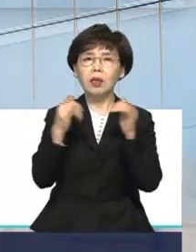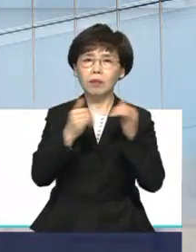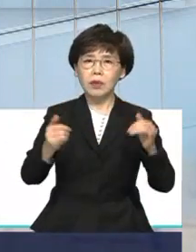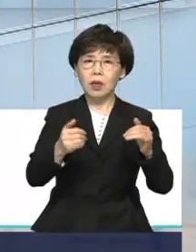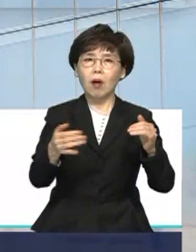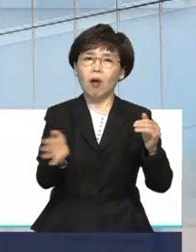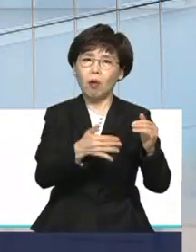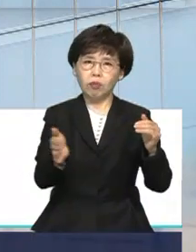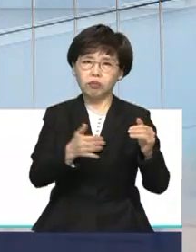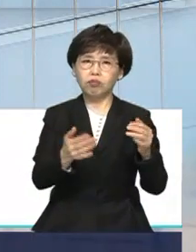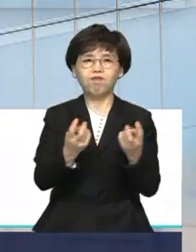최호원 기자가 전해 드립니다.